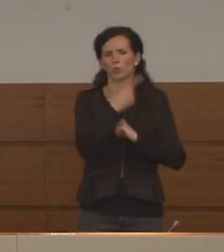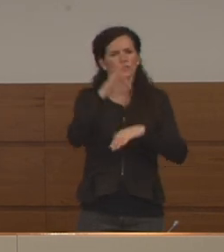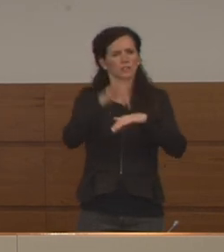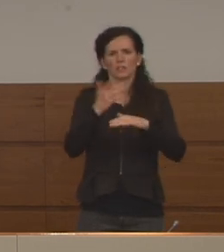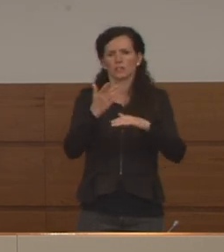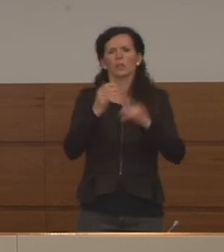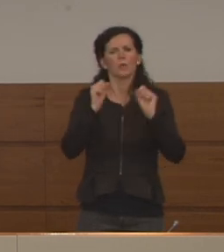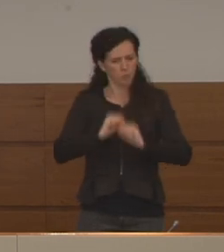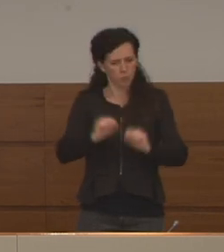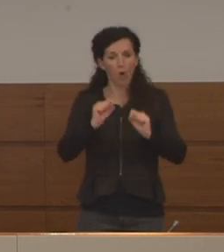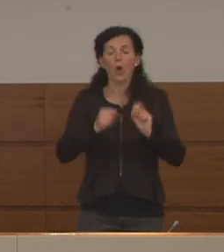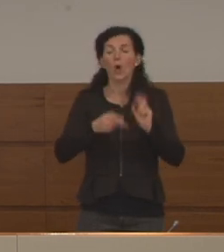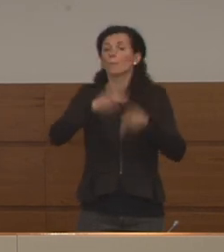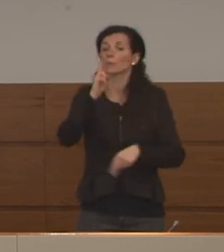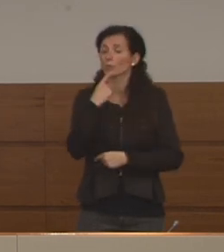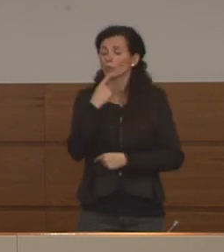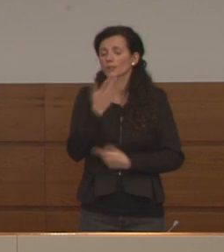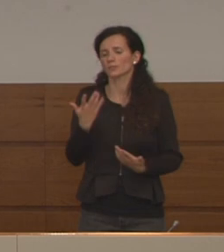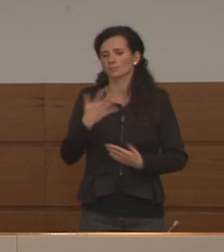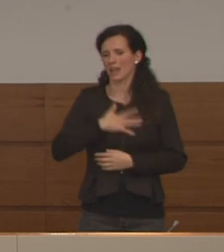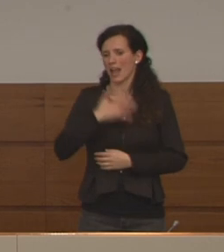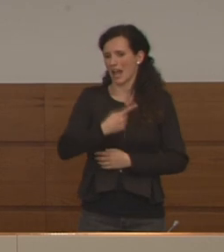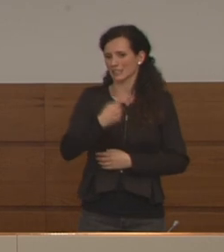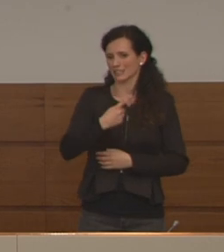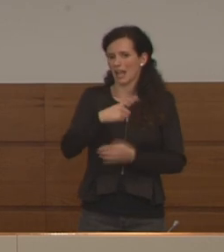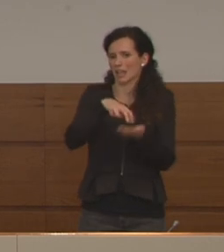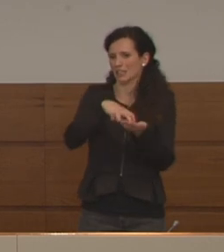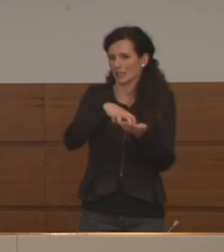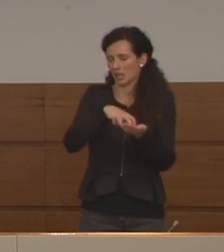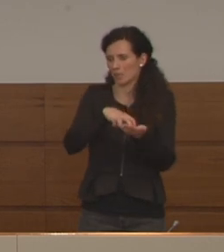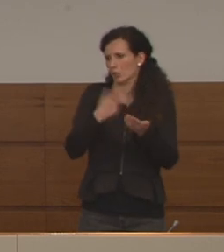più grave gli anziani, avete detto fin dall'inizio, perché appartengono a